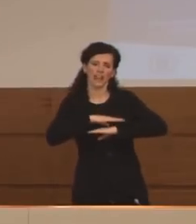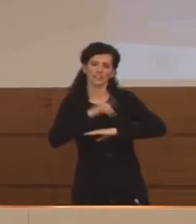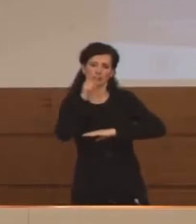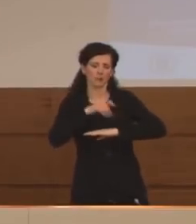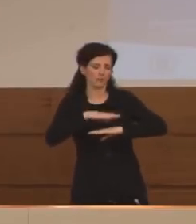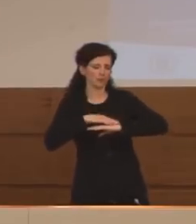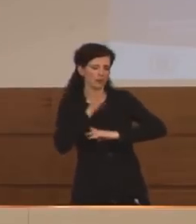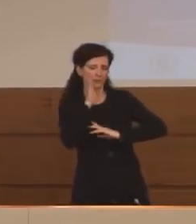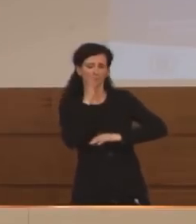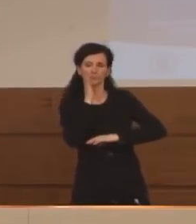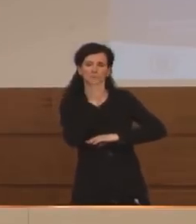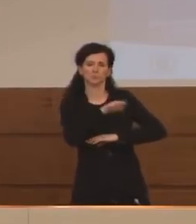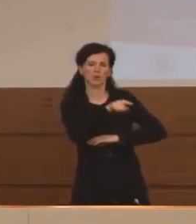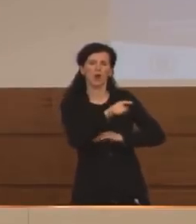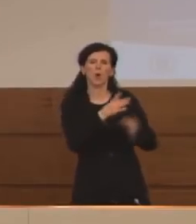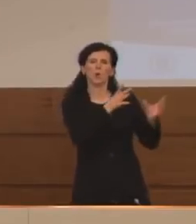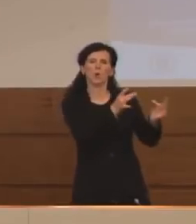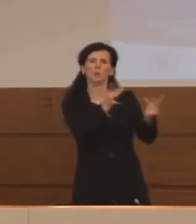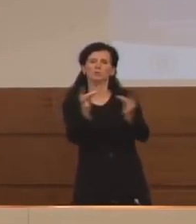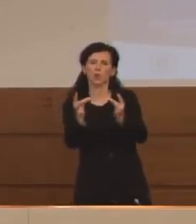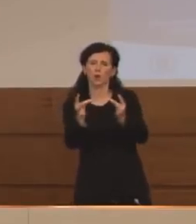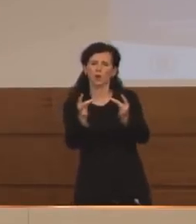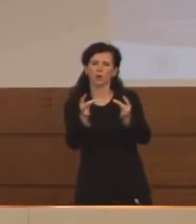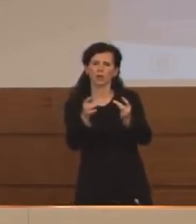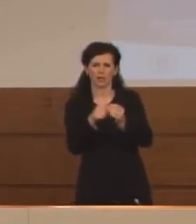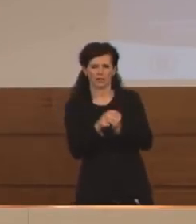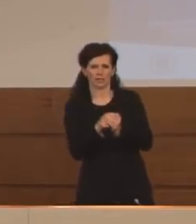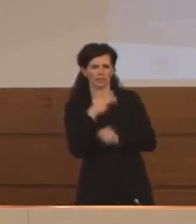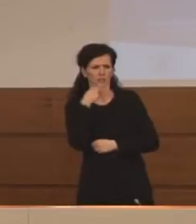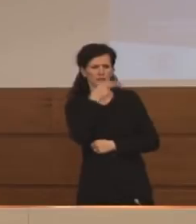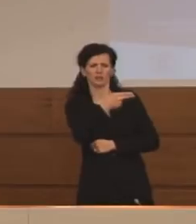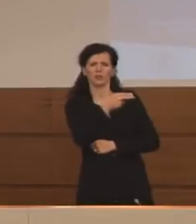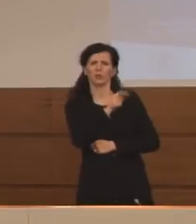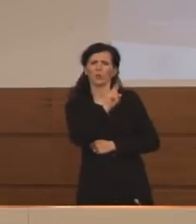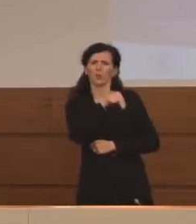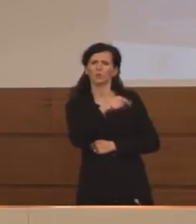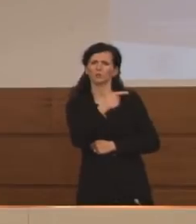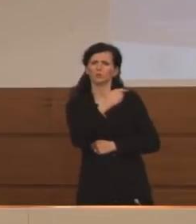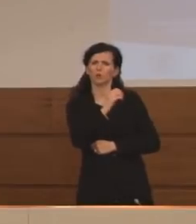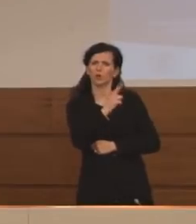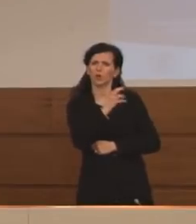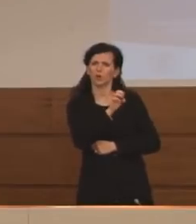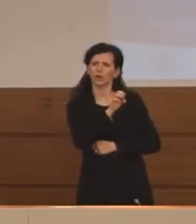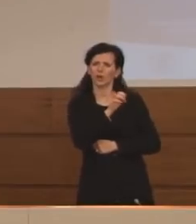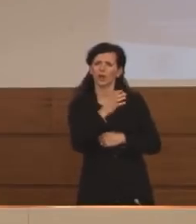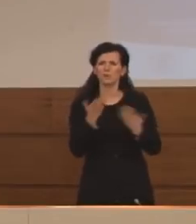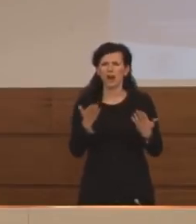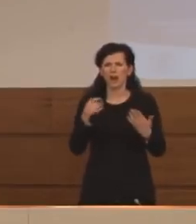Insomma, che paese abbiamo, come dire, questo paese che cosa è diventato?